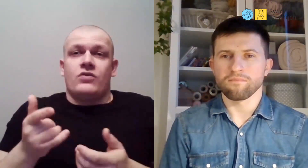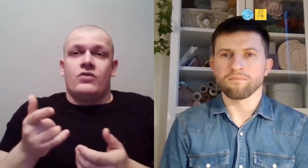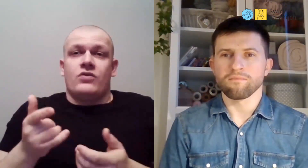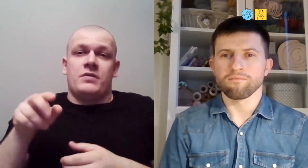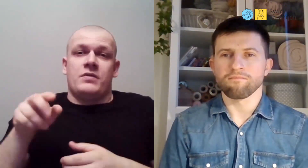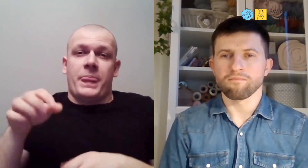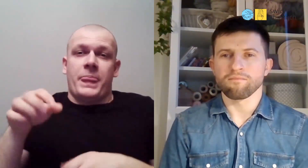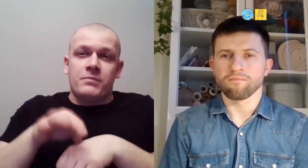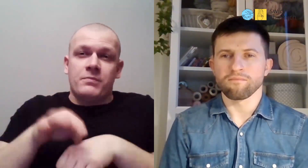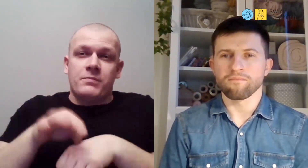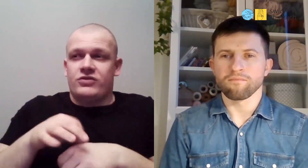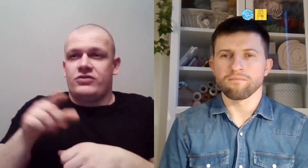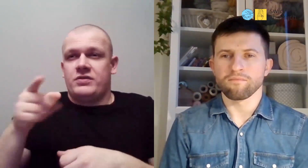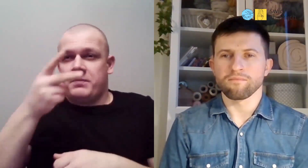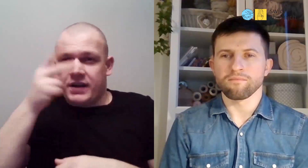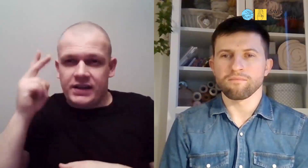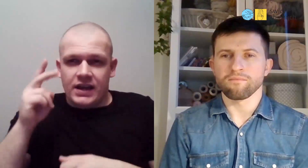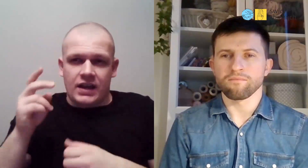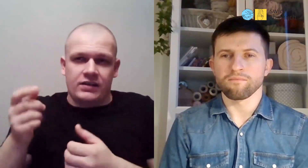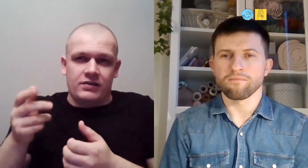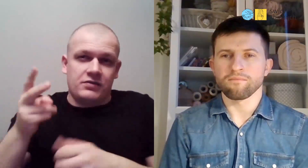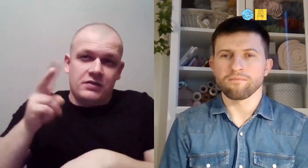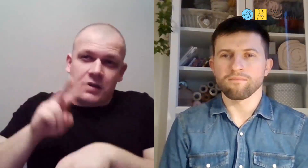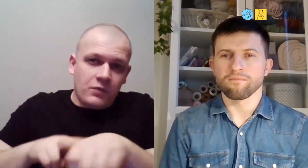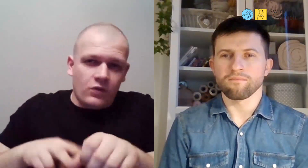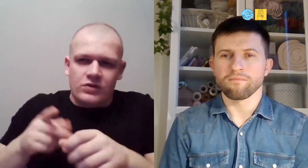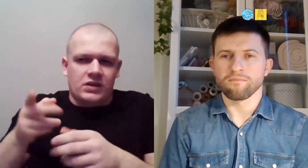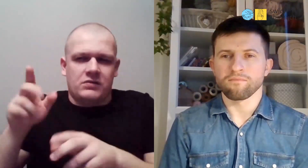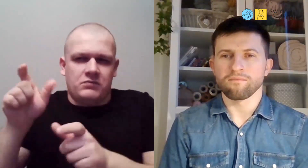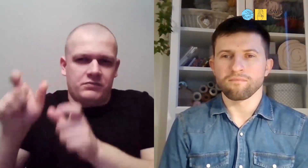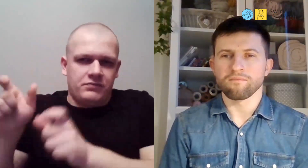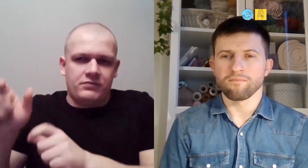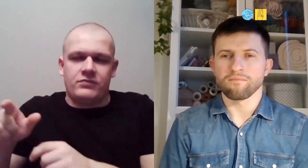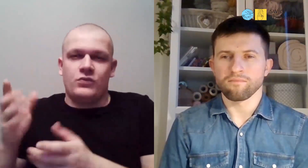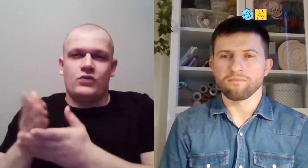to się robi duży problem, ponieważ lekarze, pielęgniarki,